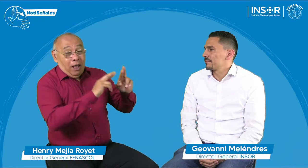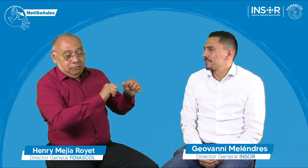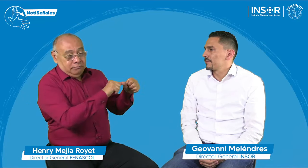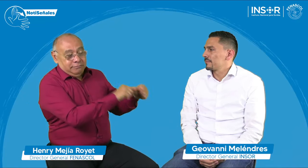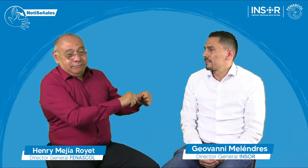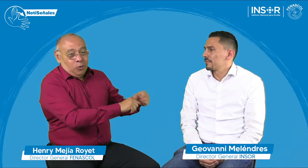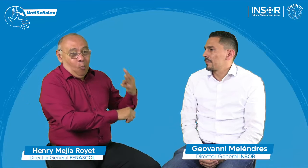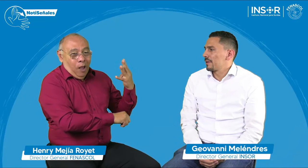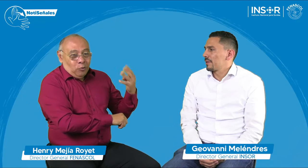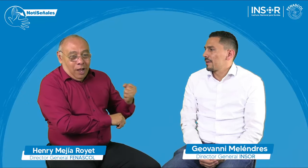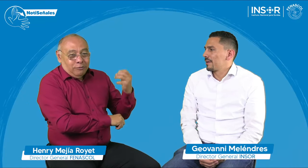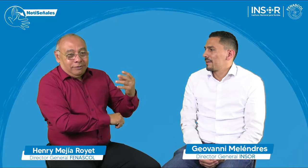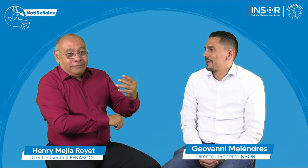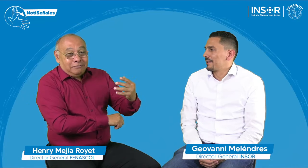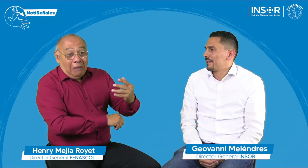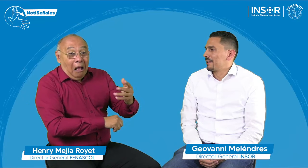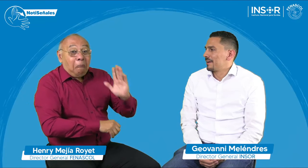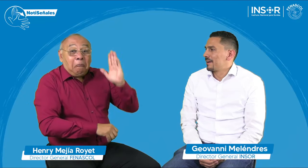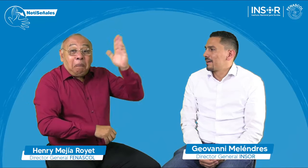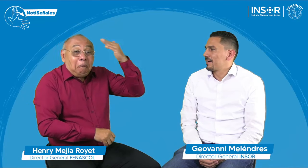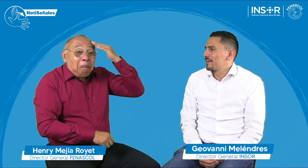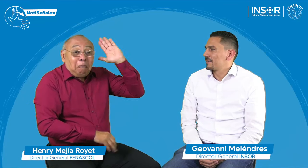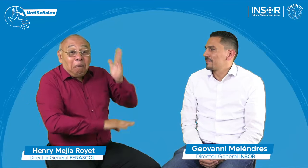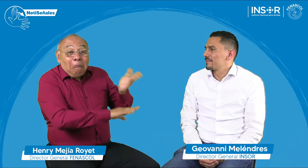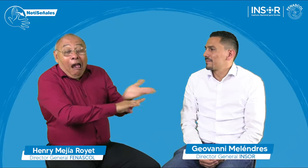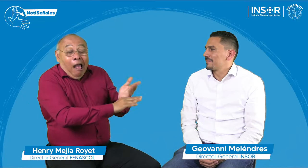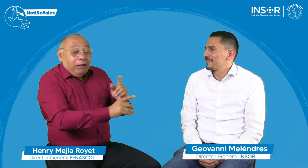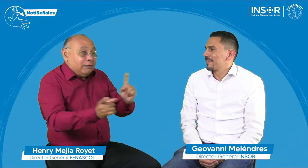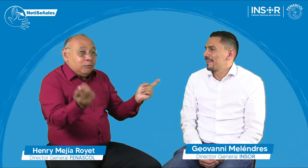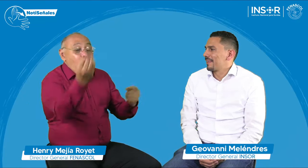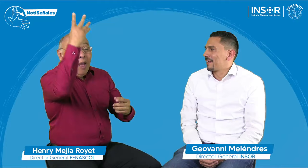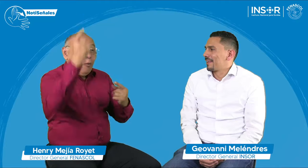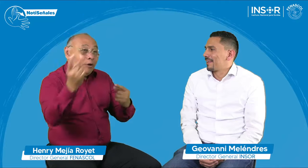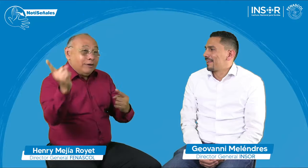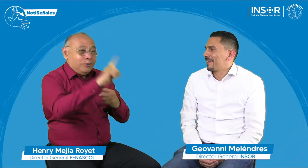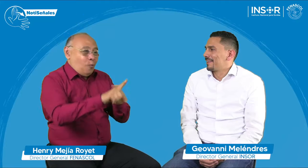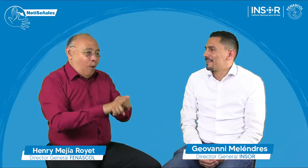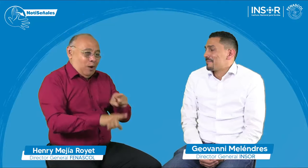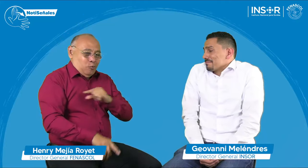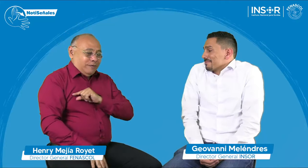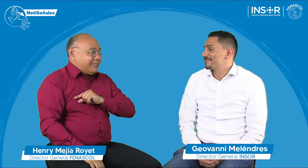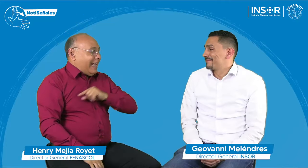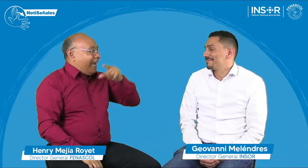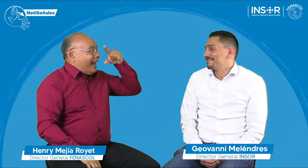esto por primera vez, generará